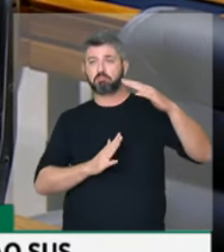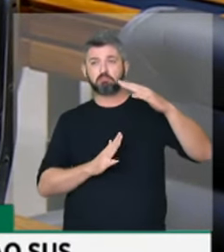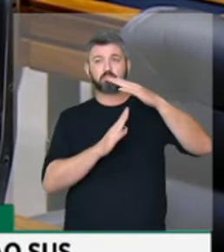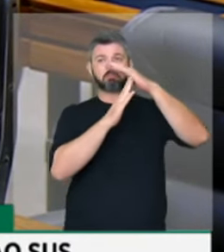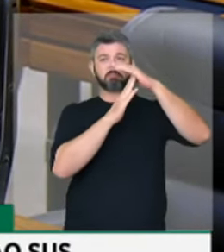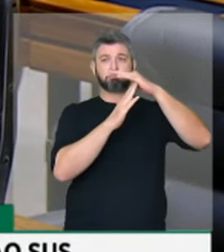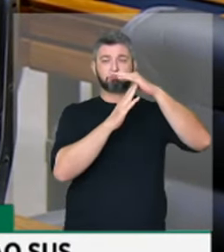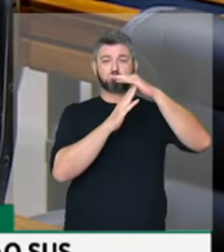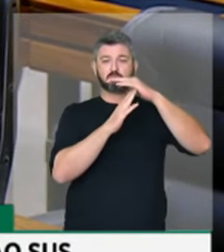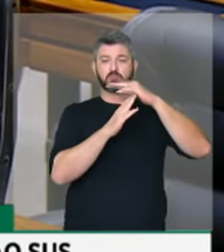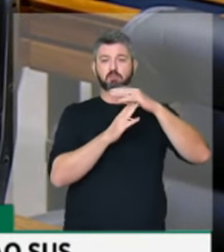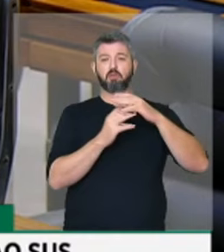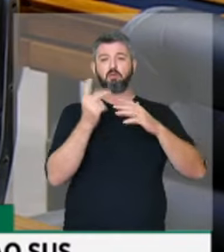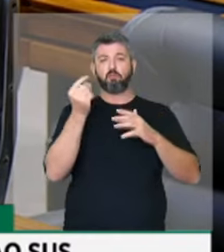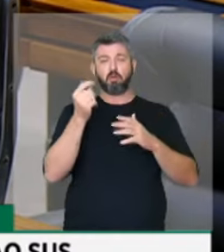SEJA VALOR PAGO ÀS OPERADORAS DE PLANO DE SAÚDE,